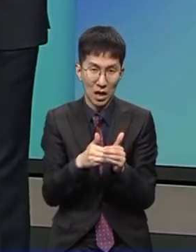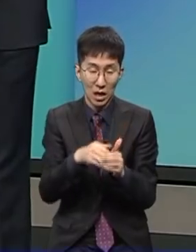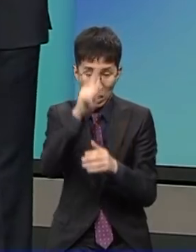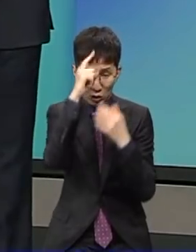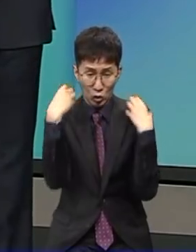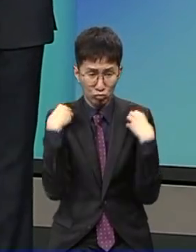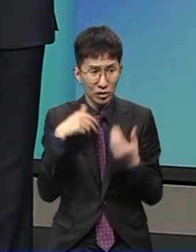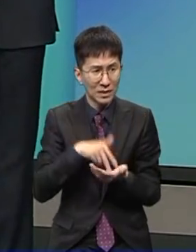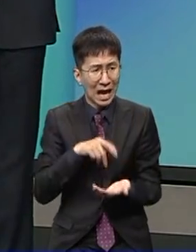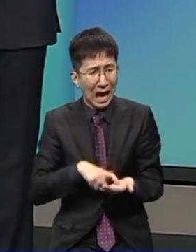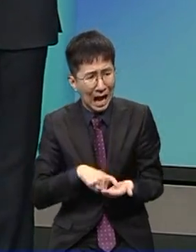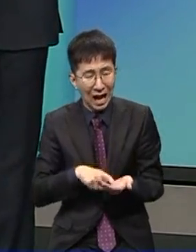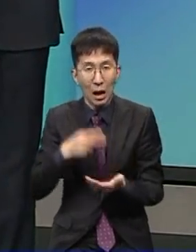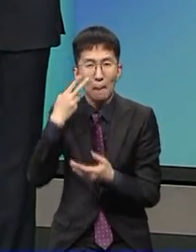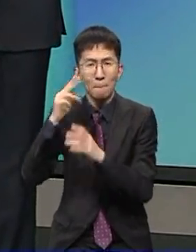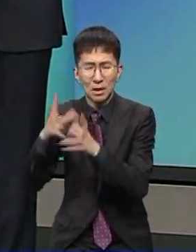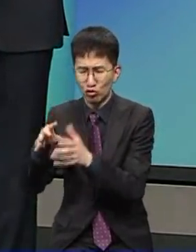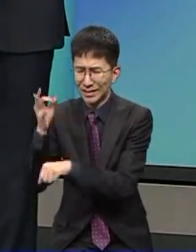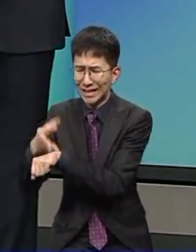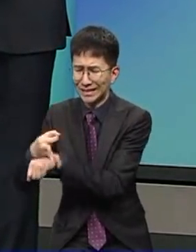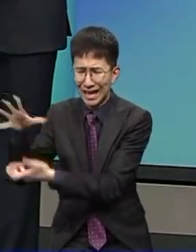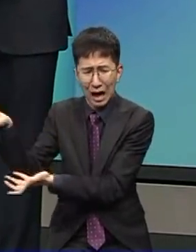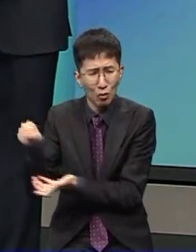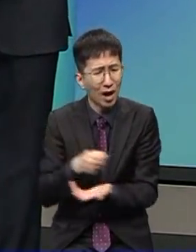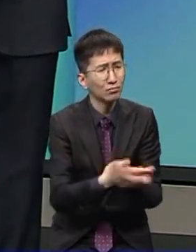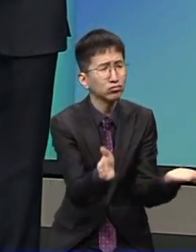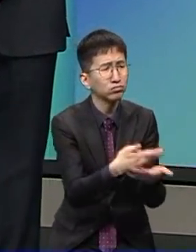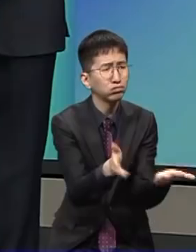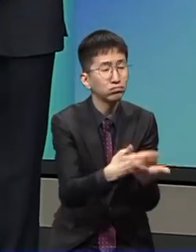정부가 급한 대로 미국에서 달걀을 들여와서 시장에 풀고 있지만 값을